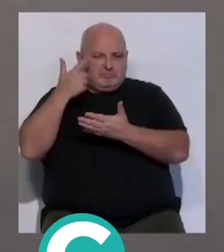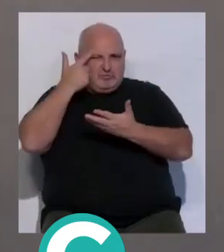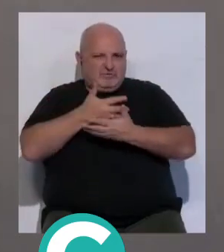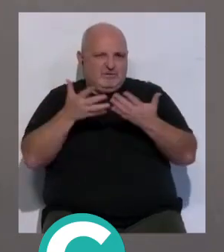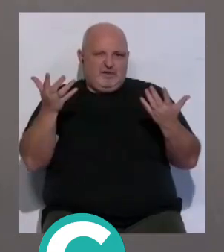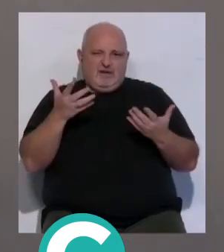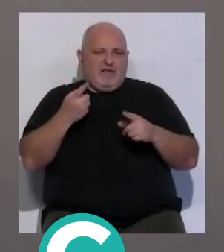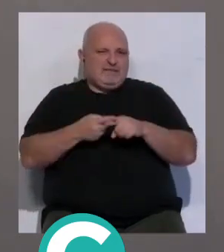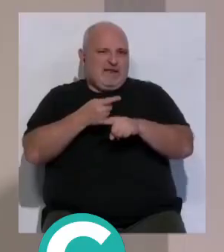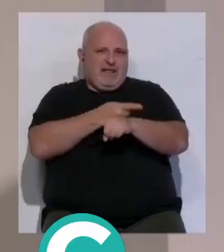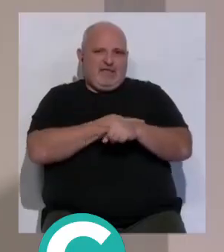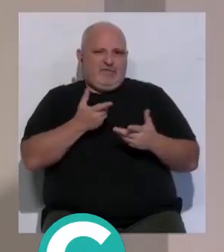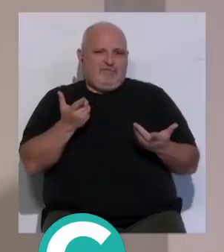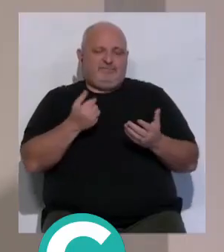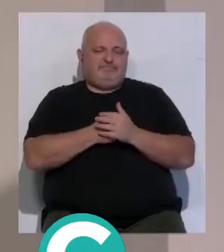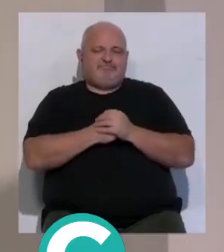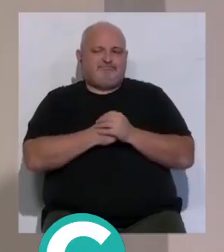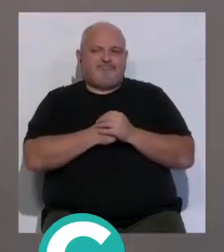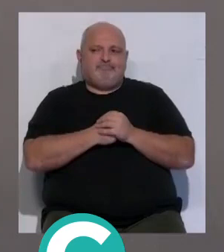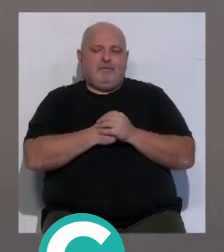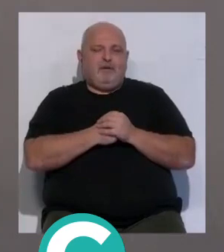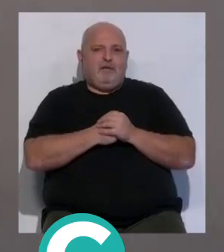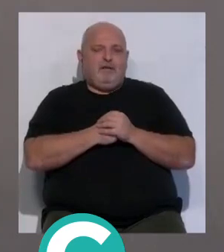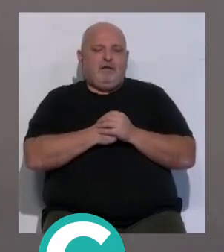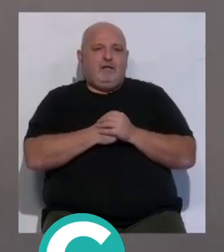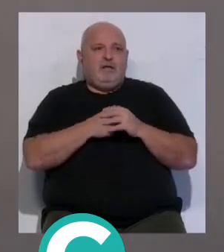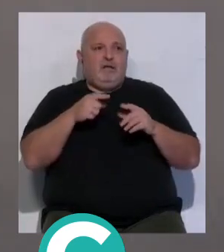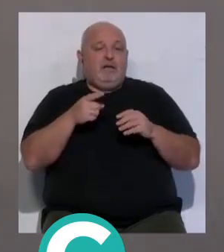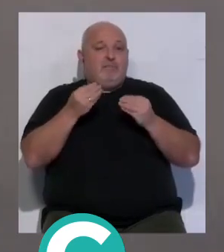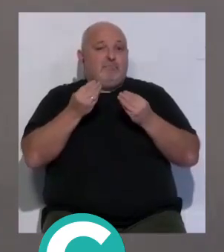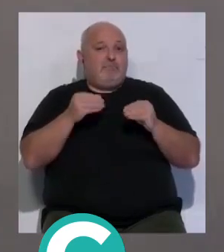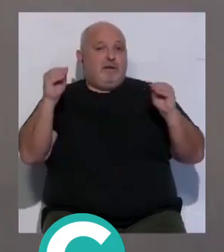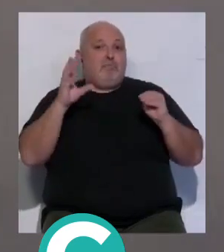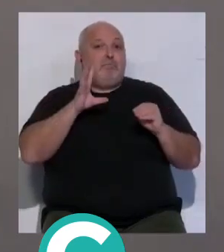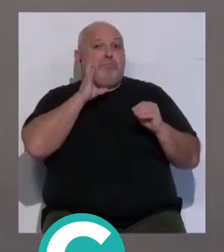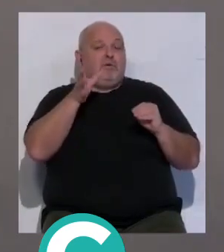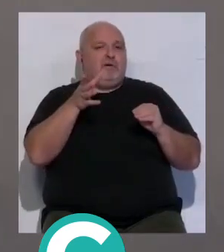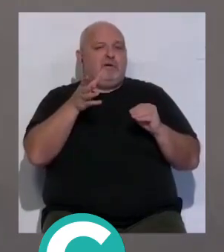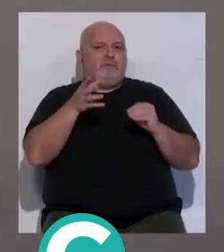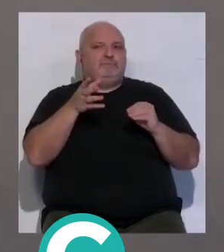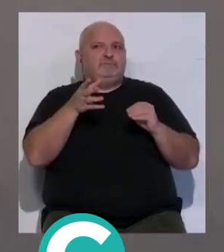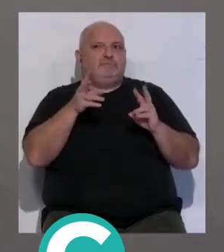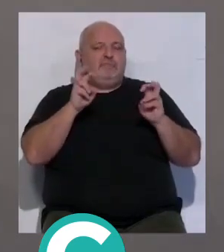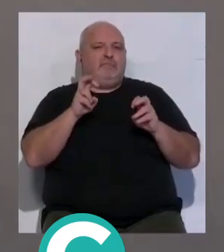unas locuras pero claro ahora se ha magnificado todo porque eso igual sucede en muchas partes